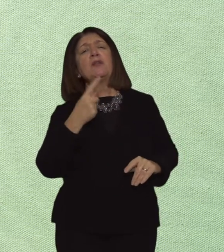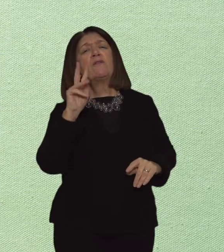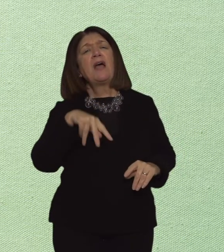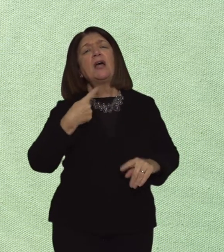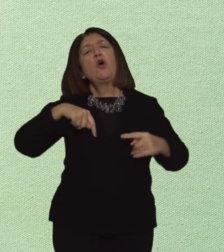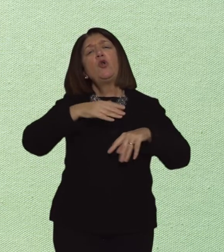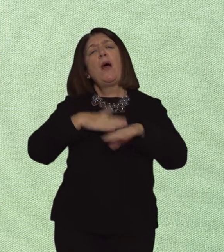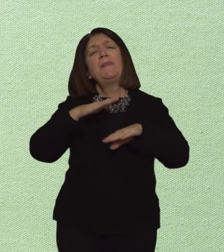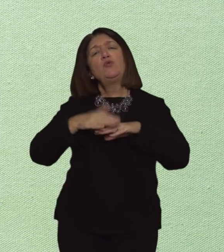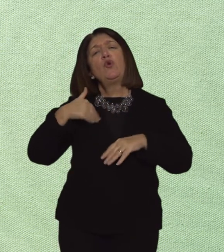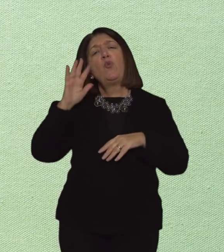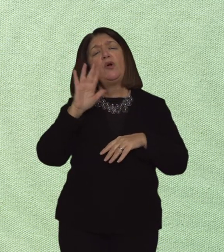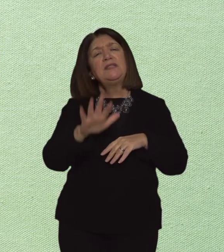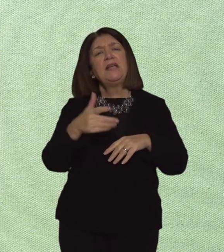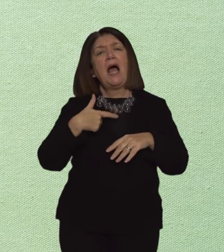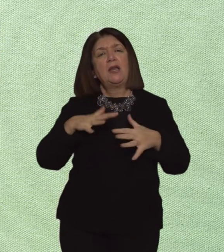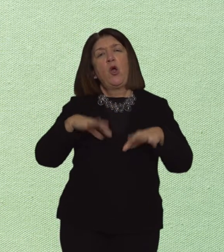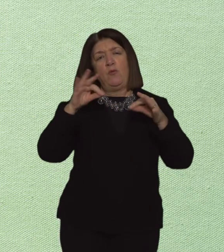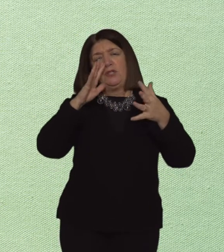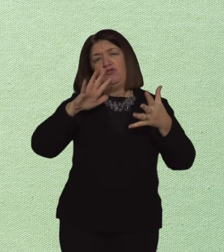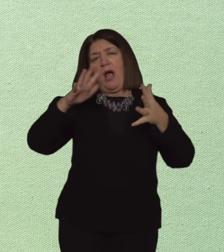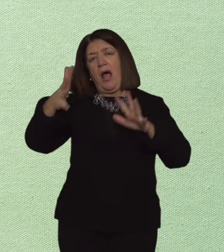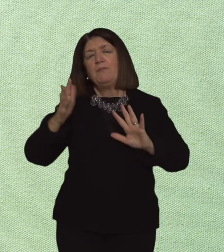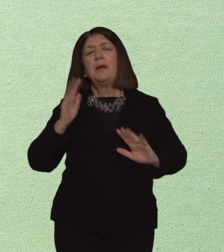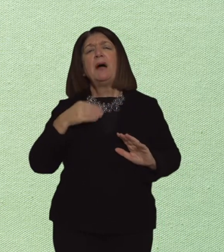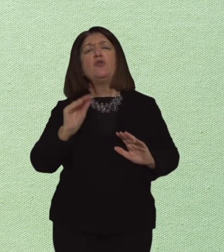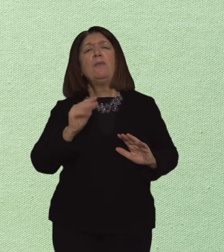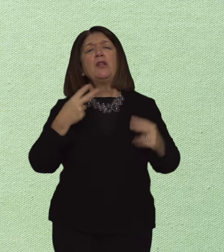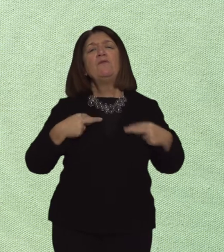vorrei farti una domanda più incentrata sulla vita di tutti i giorni, sulla vita delle persone